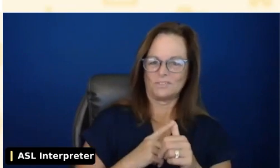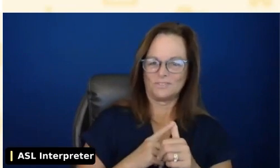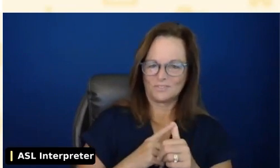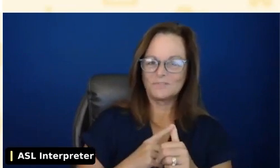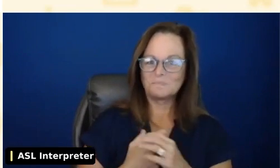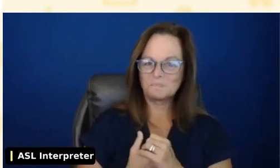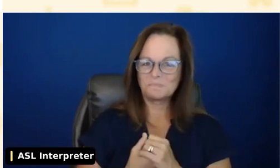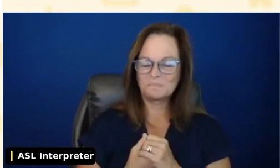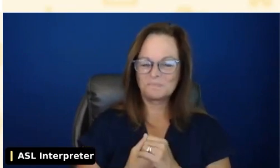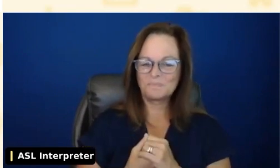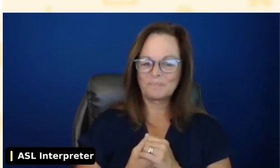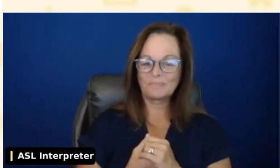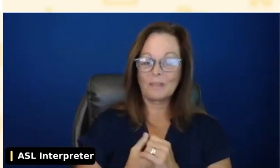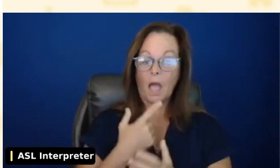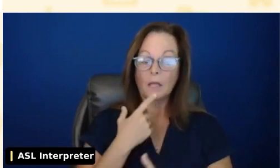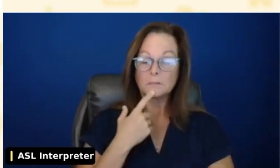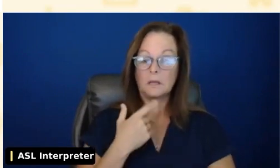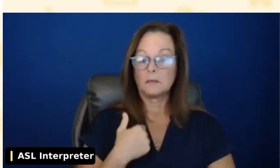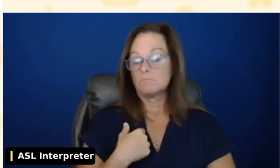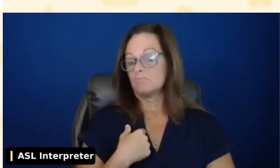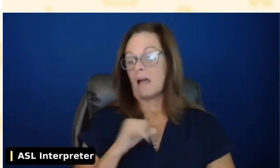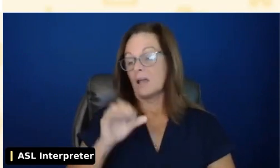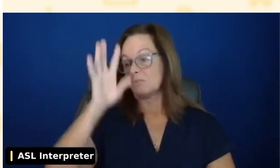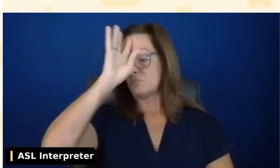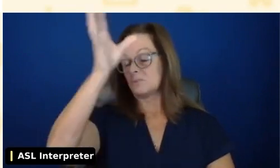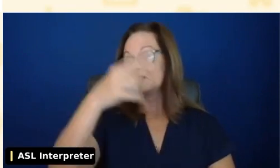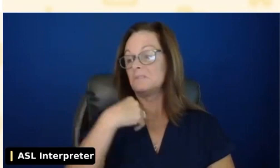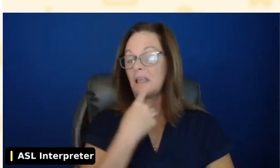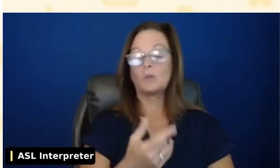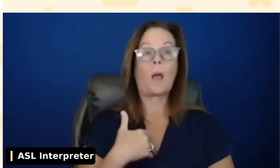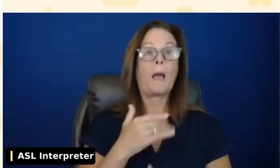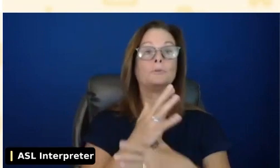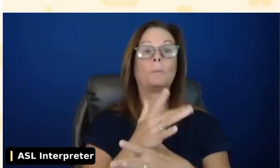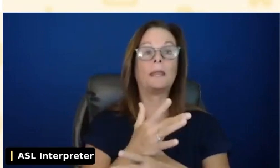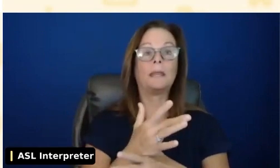Podría decir que soy alemana, por ejemplo, pero con mi acento,